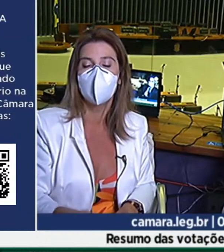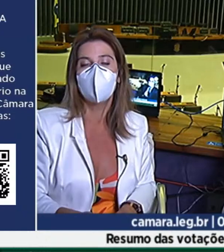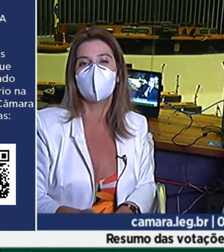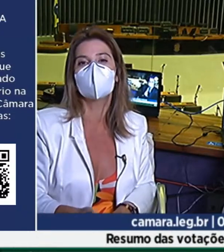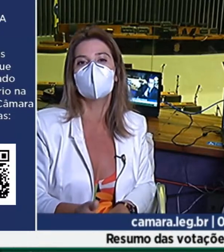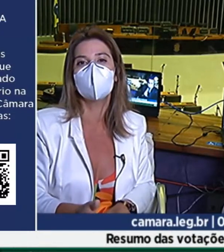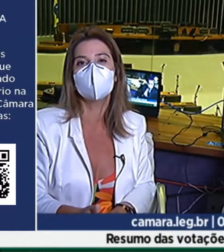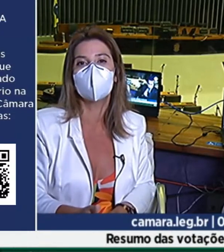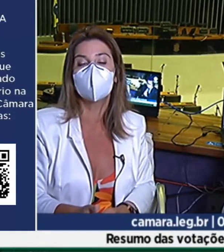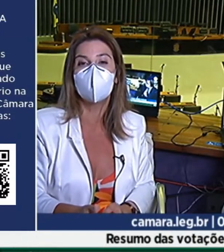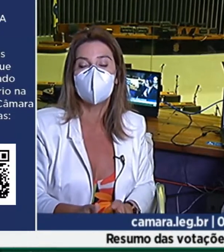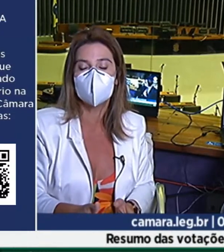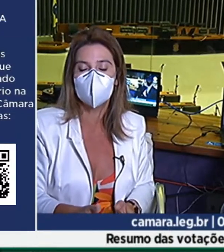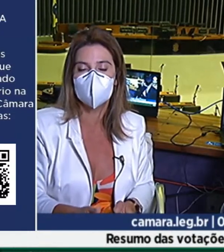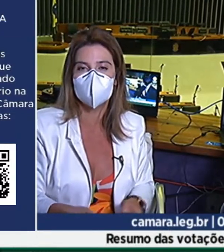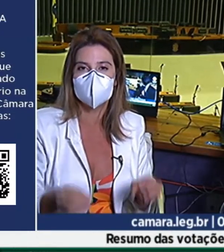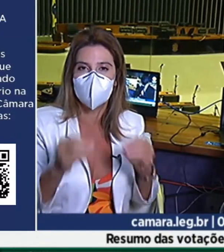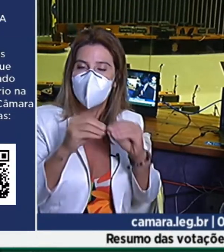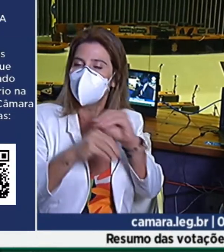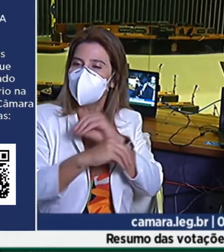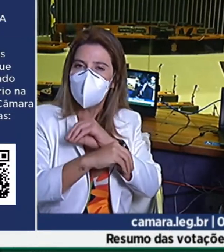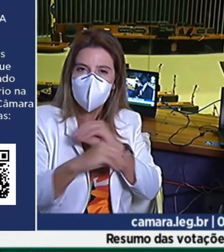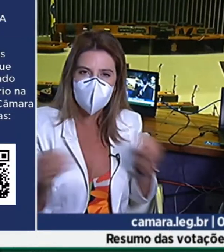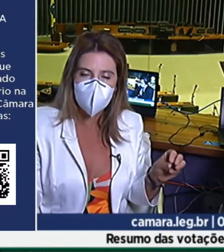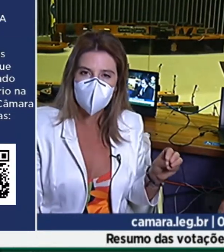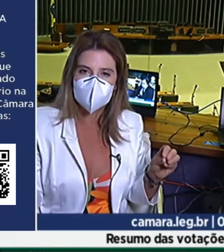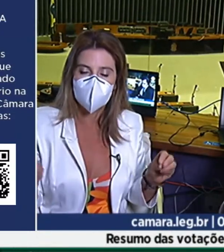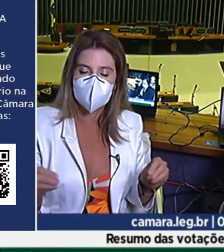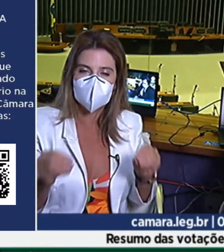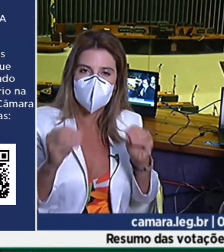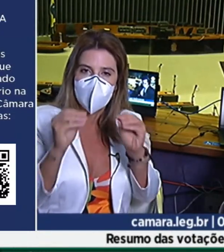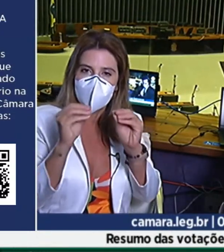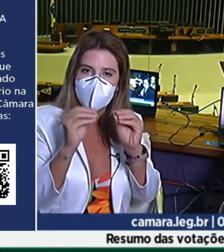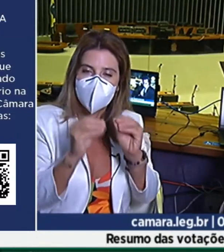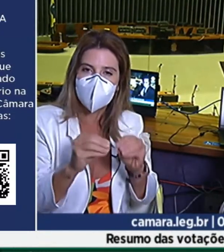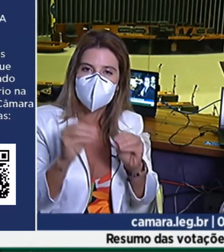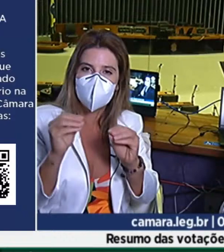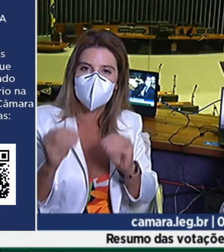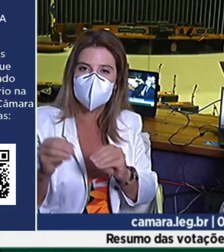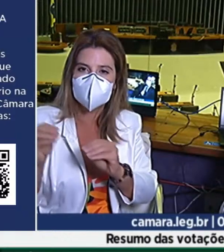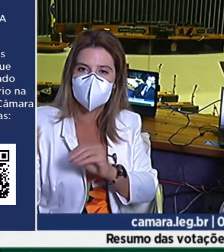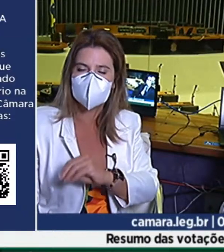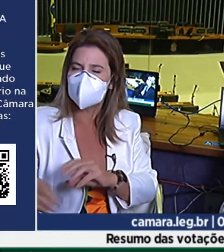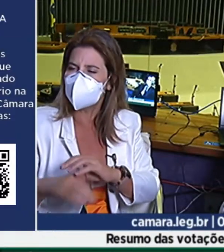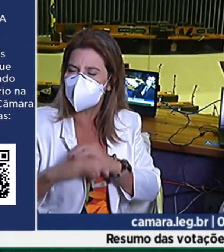VOCÊ VAI DIRETO PRA AGÊNCIA CÂMARA DE NOTÍCIAS. LÁ TEM UMA REPORTAGEM PRA CADA UM DESSES ASSUNTOS EXPLICANDO TIM-TIM POR TIM-TIM. VOCÊ VAI ENTENDER TUDO E VAI ESTAR COM